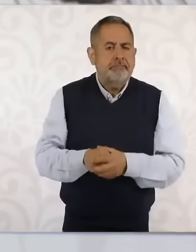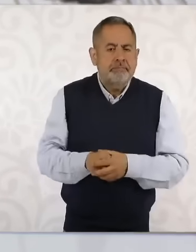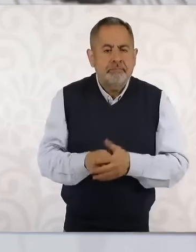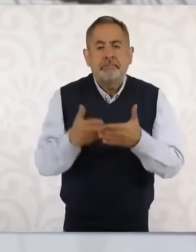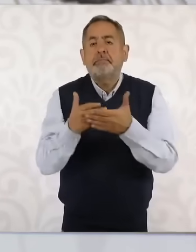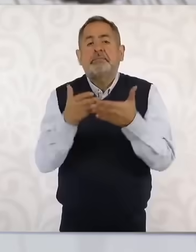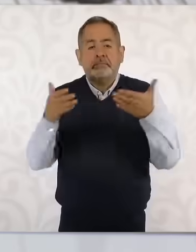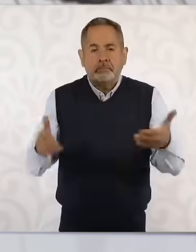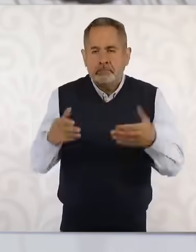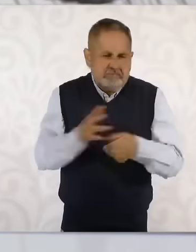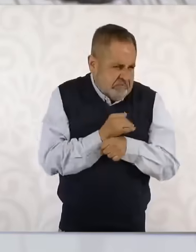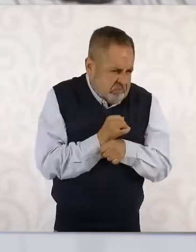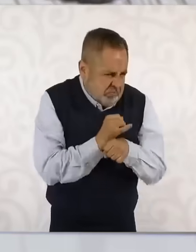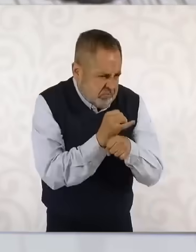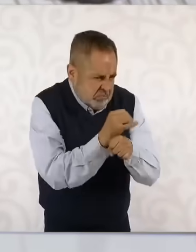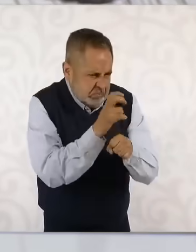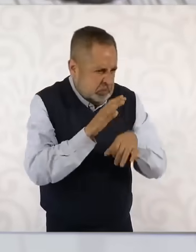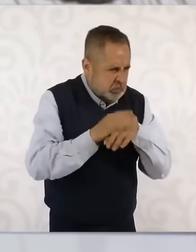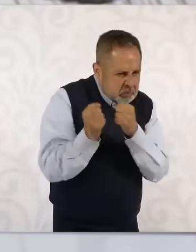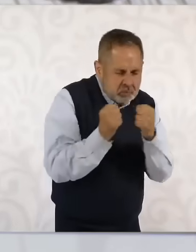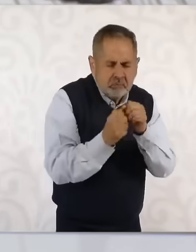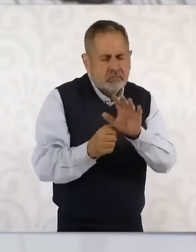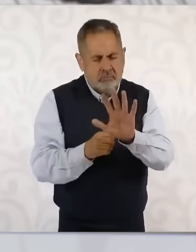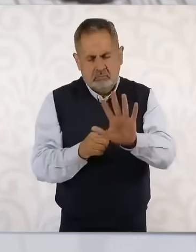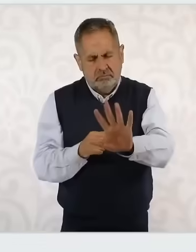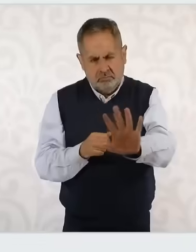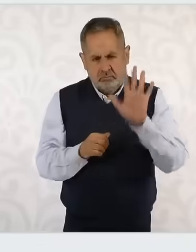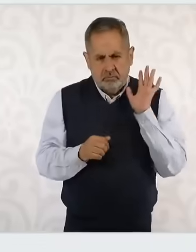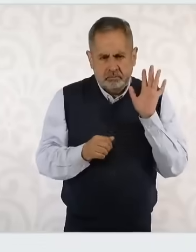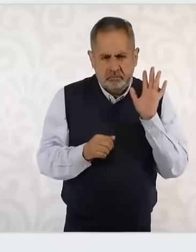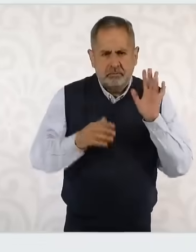nos pongamos a investigar o se ponga a investigar la fiscalía desde mi punto de vista, aunque haya